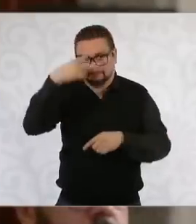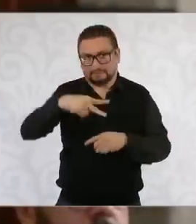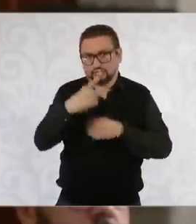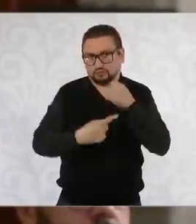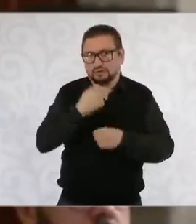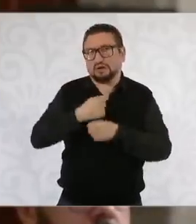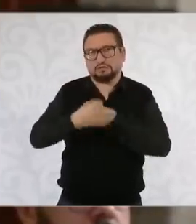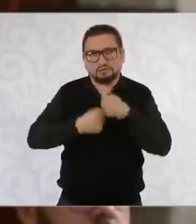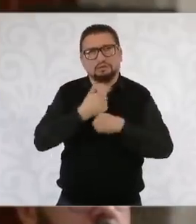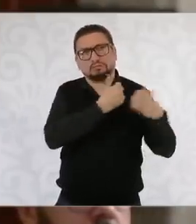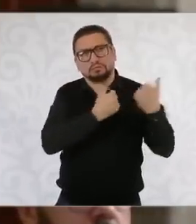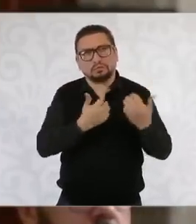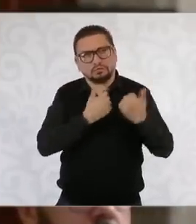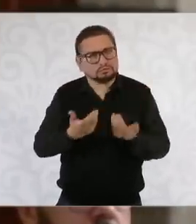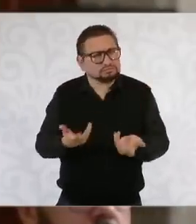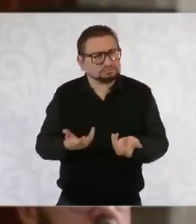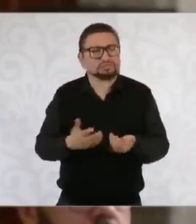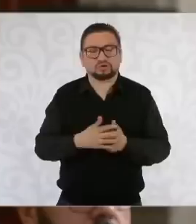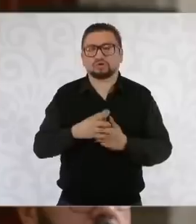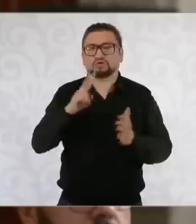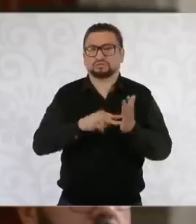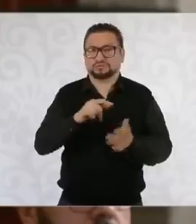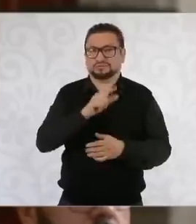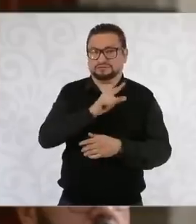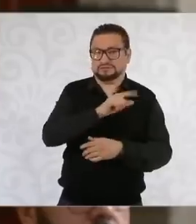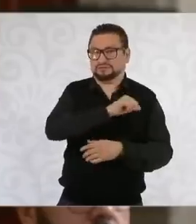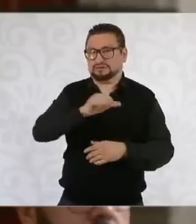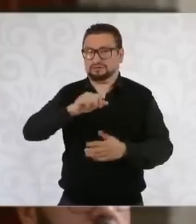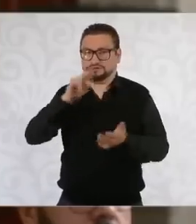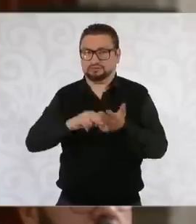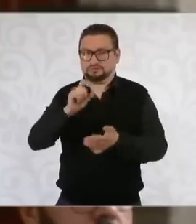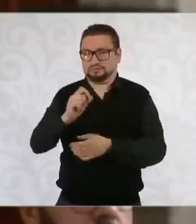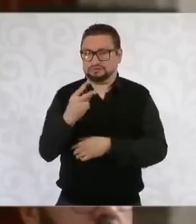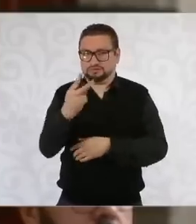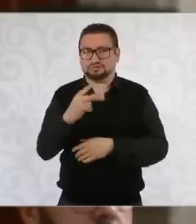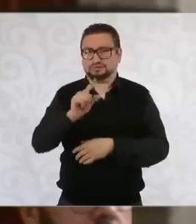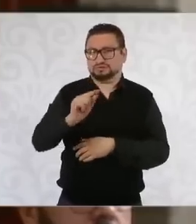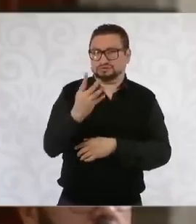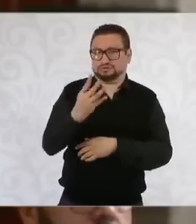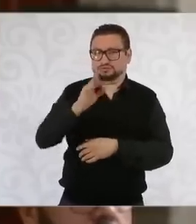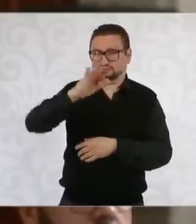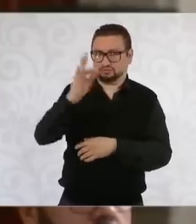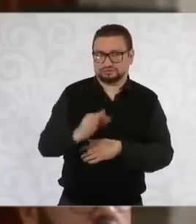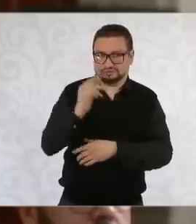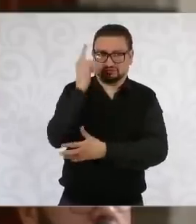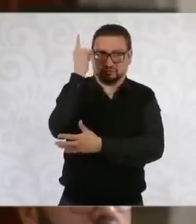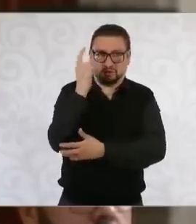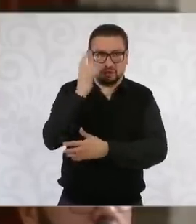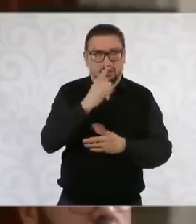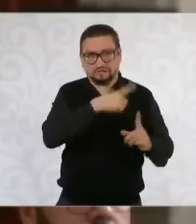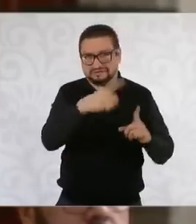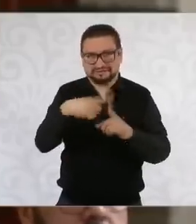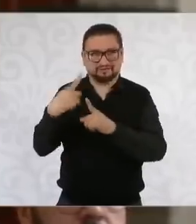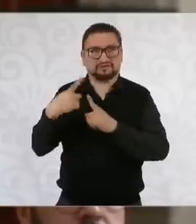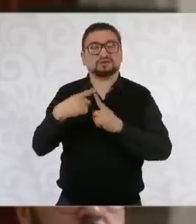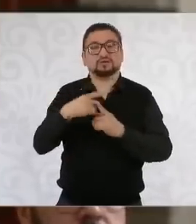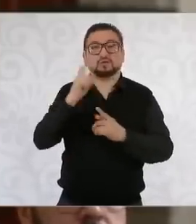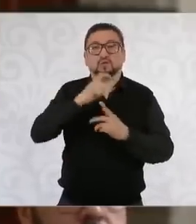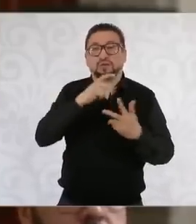de que más o menos de 2017 a 2022 el 74 por de las armas que se usaron en homicidios dolosos